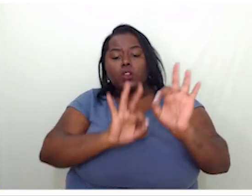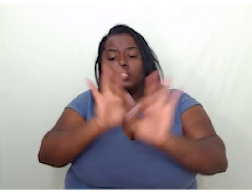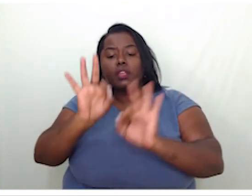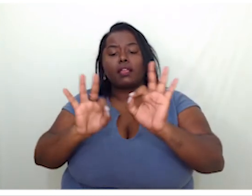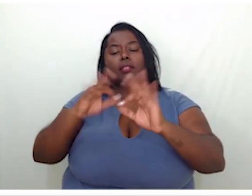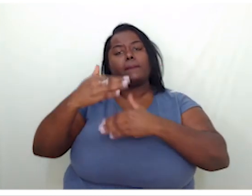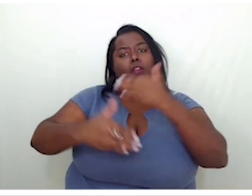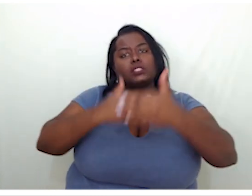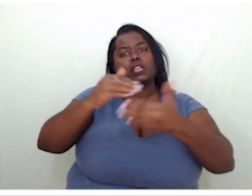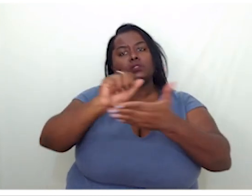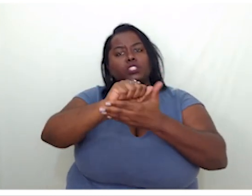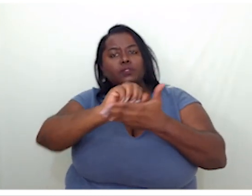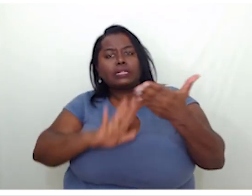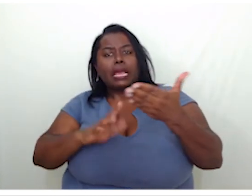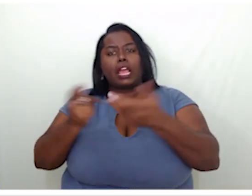Equilibrar informal y formal